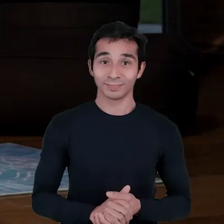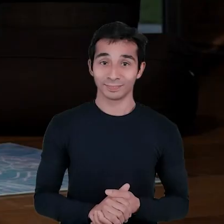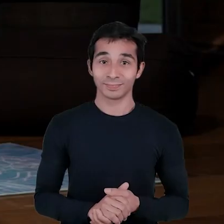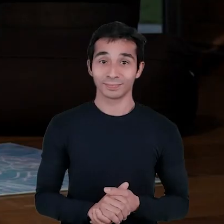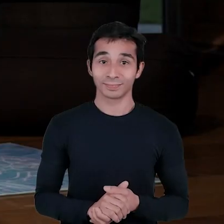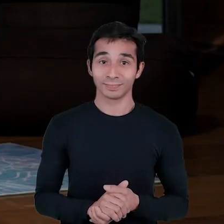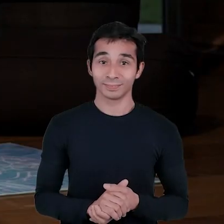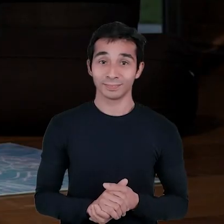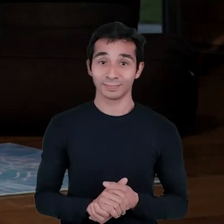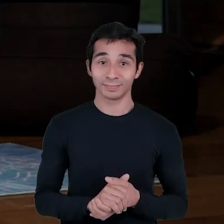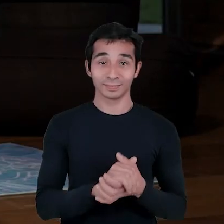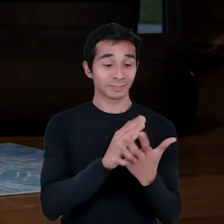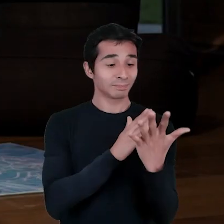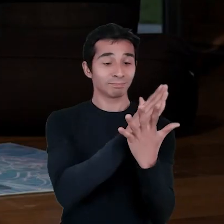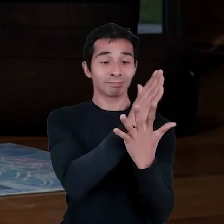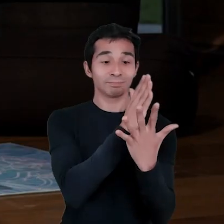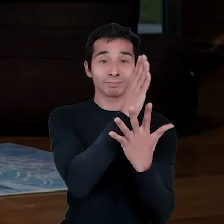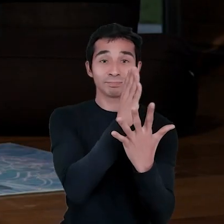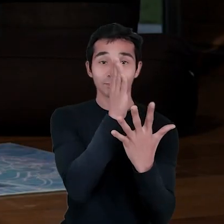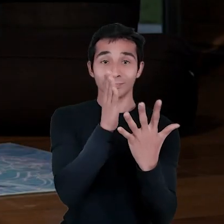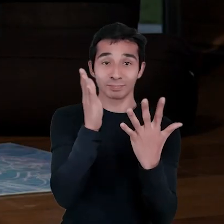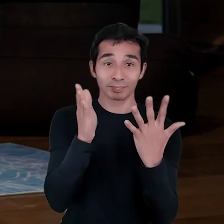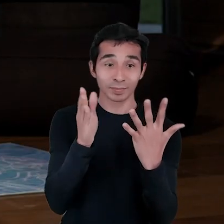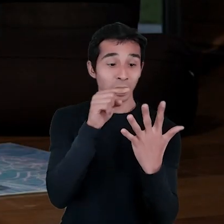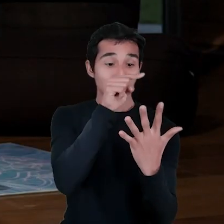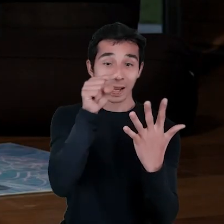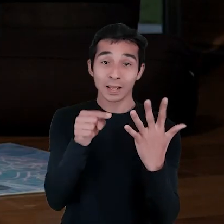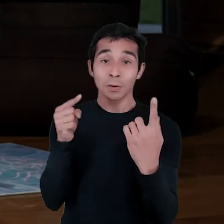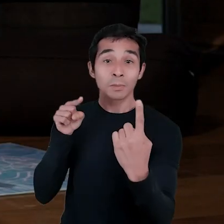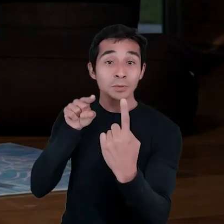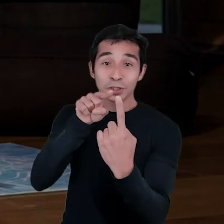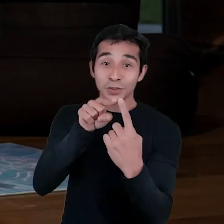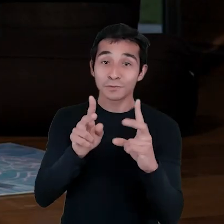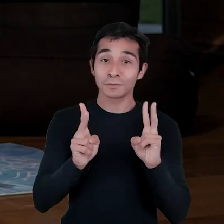Podemos entender, ainda, como caminhos que levam a um mesmo objetivo comum,